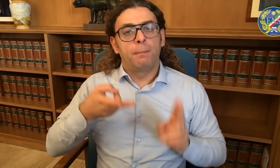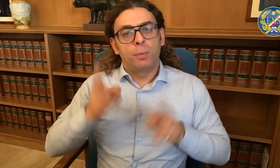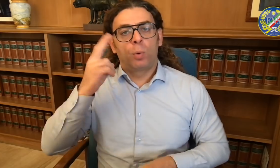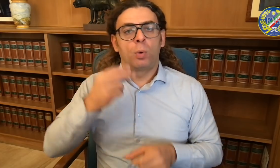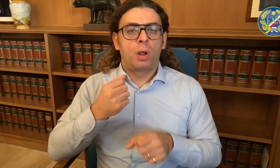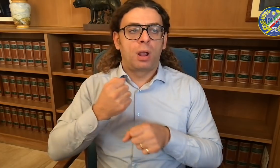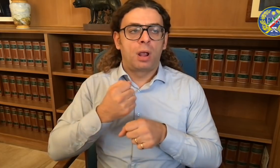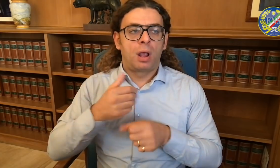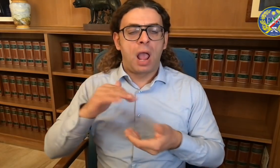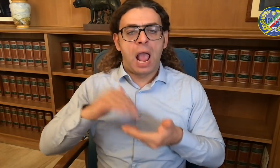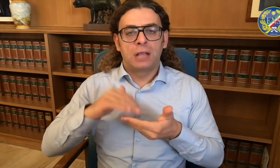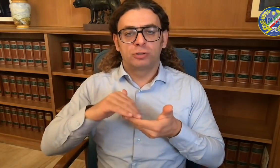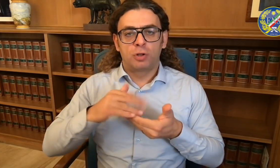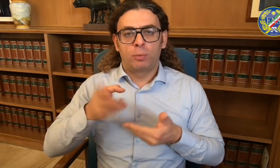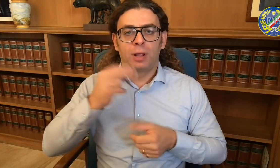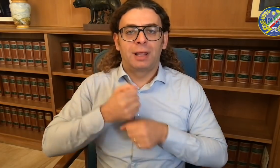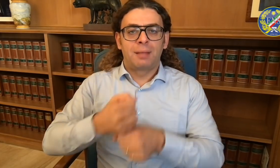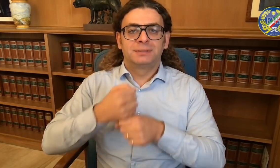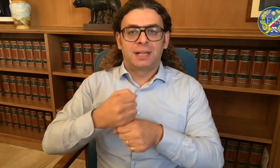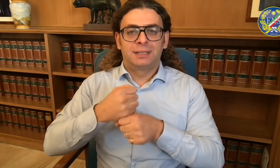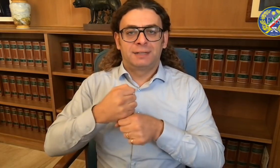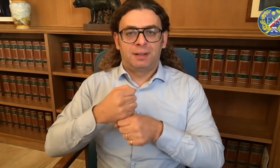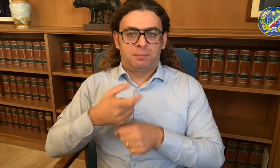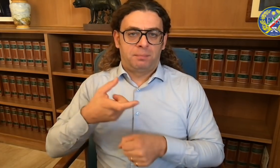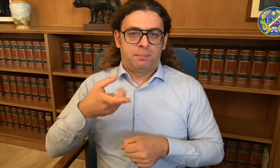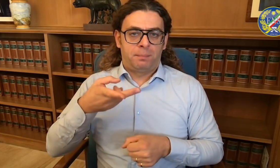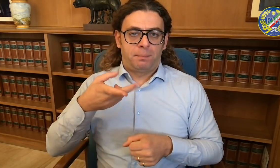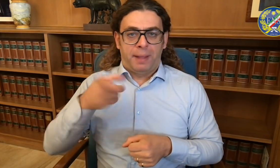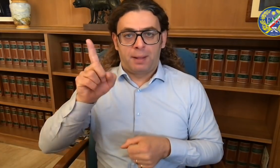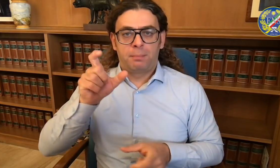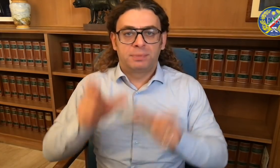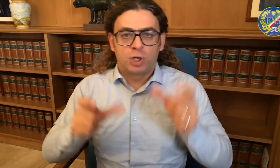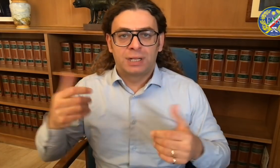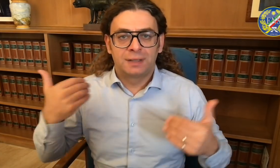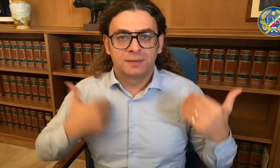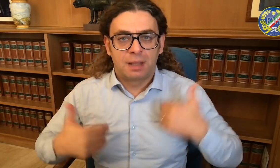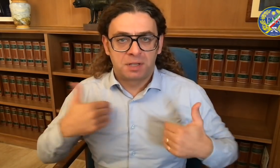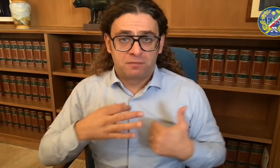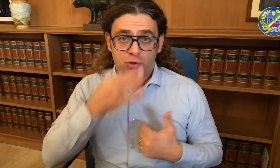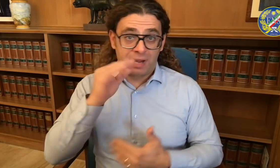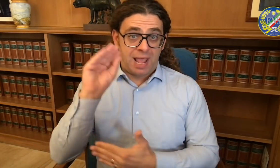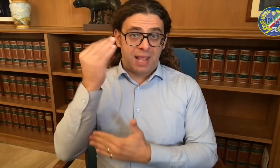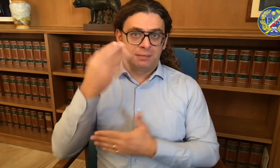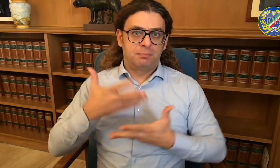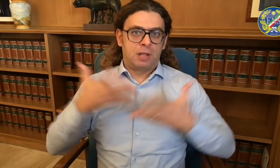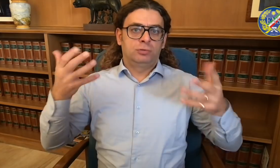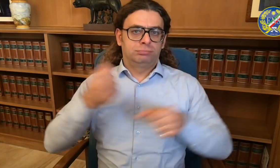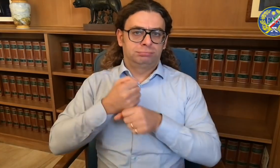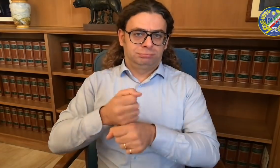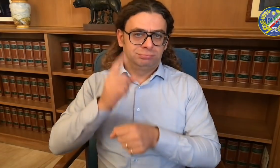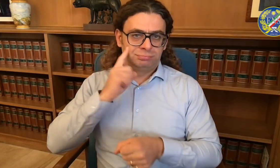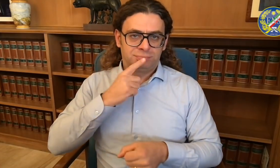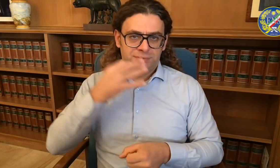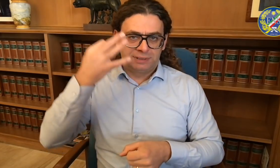Ciò riguarda le associazioni più rappresentative delle Persone con disabilità di cui l’ENS fa parte, essendo la più grande associazione delegata